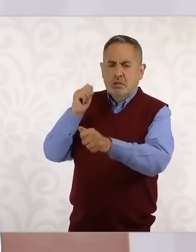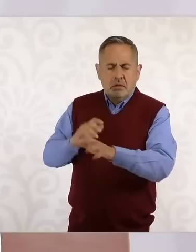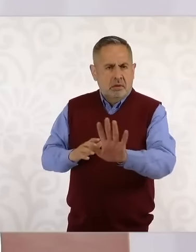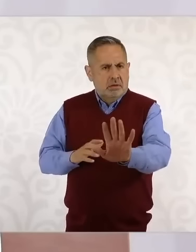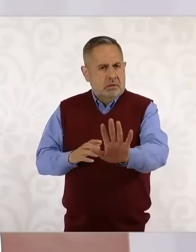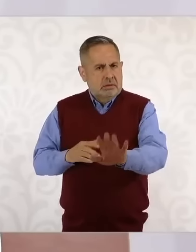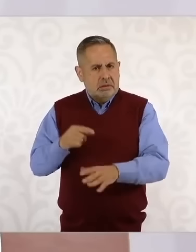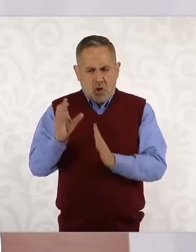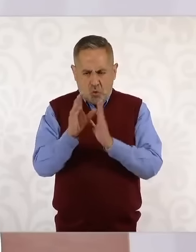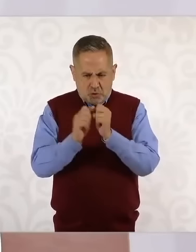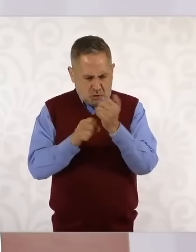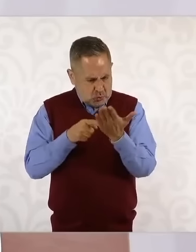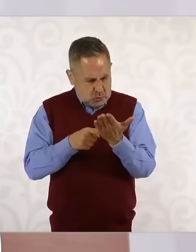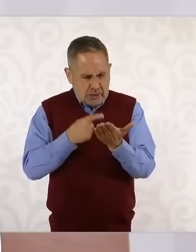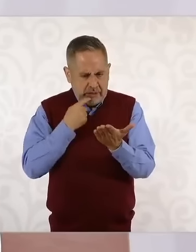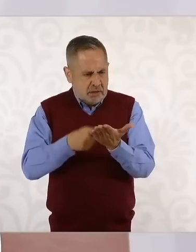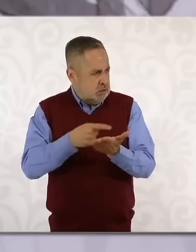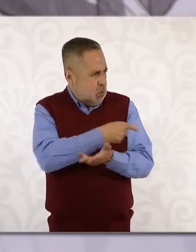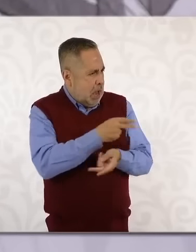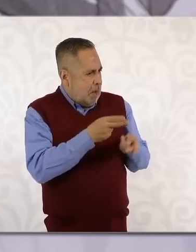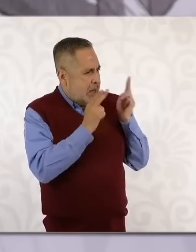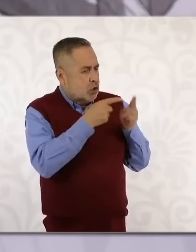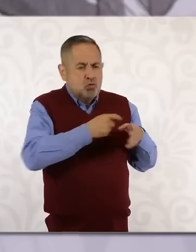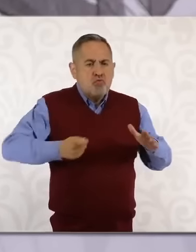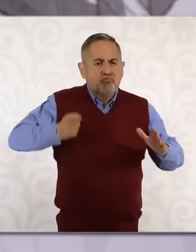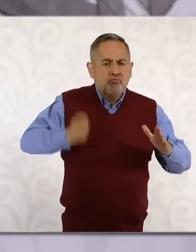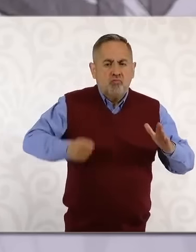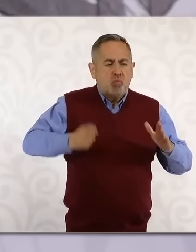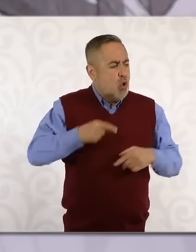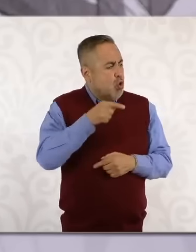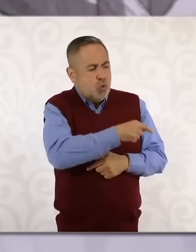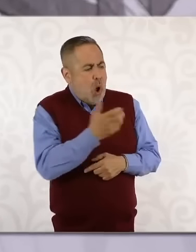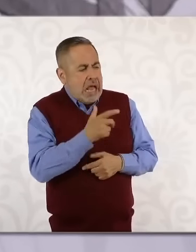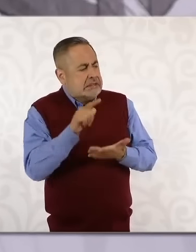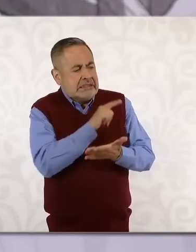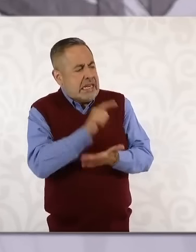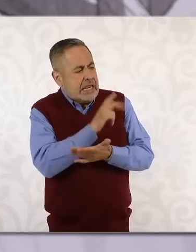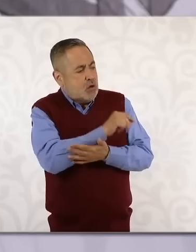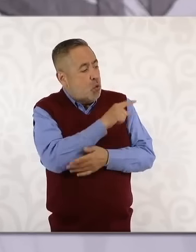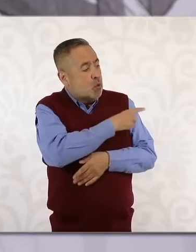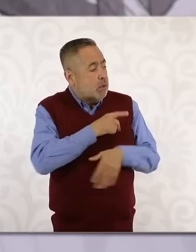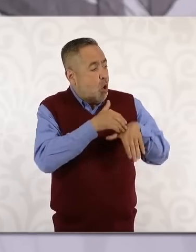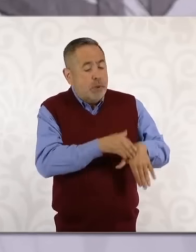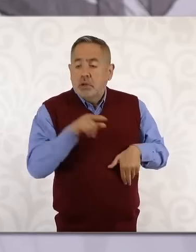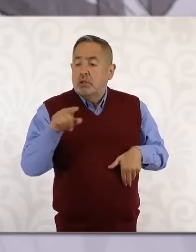Constitución, porque estaba legislando por encima de lo que dijo el Congreso.